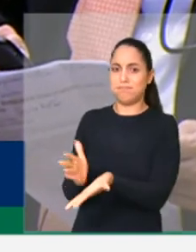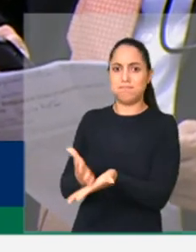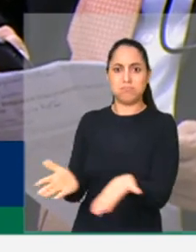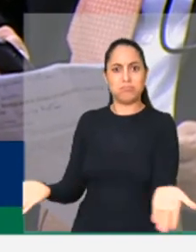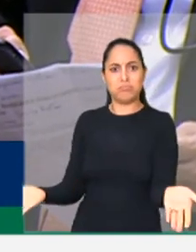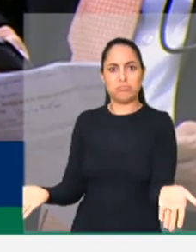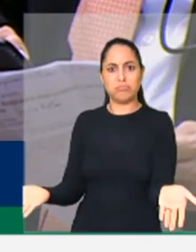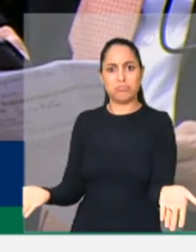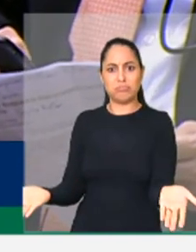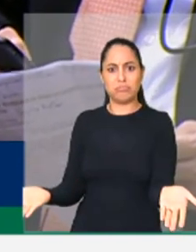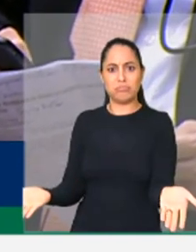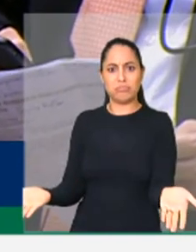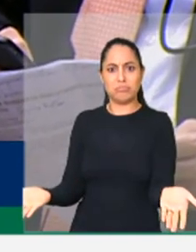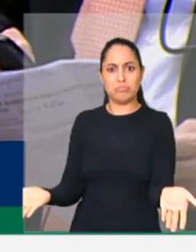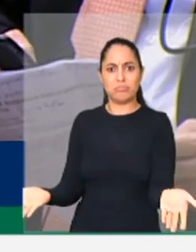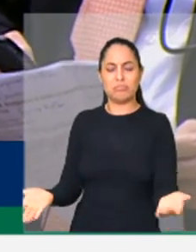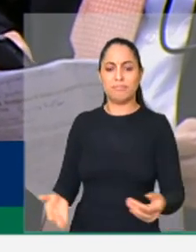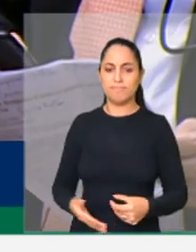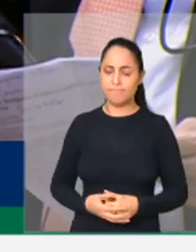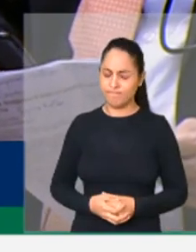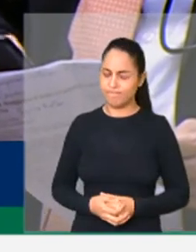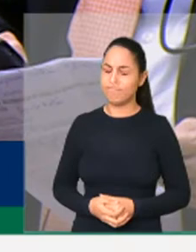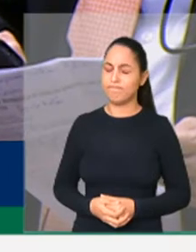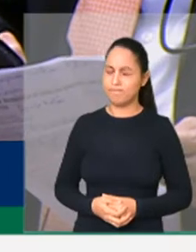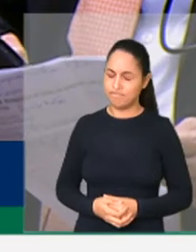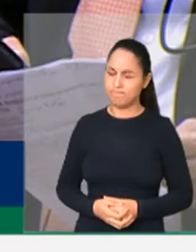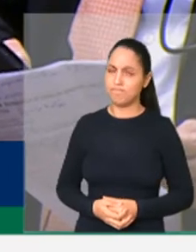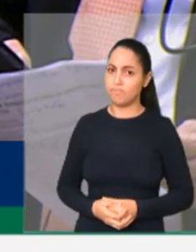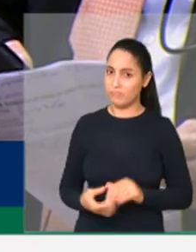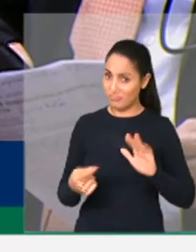ENCAMINHAMENTO É NÃO A ESSE DESTAQUE, ESSE DESTAQUE DESFAZ TODA A MEDIDA PROVISÓRIA. O SUBTERFÚGIO QUE ESTÃO